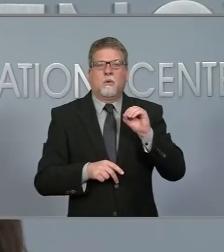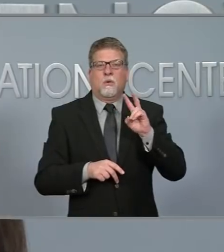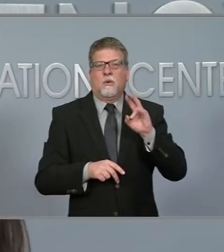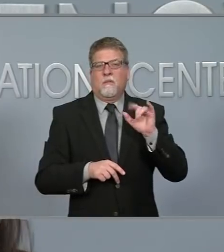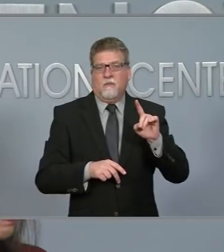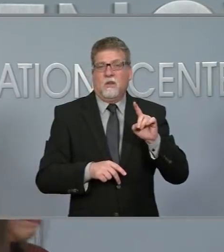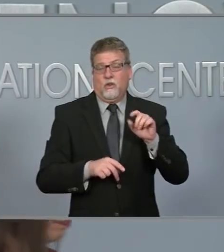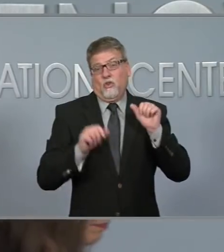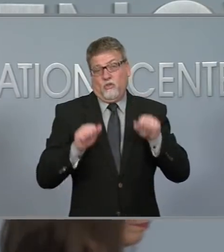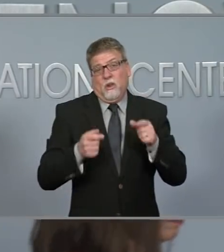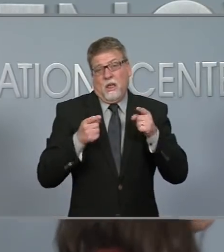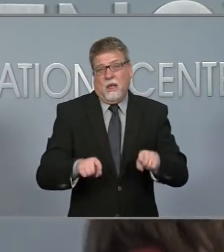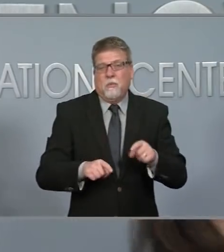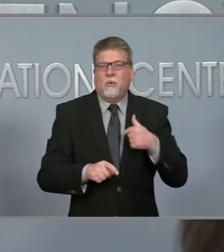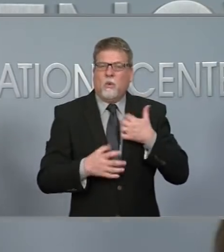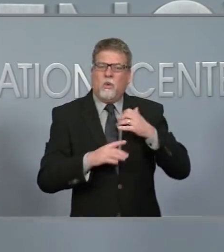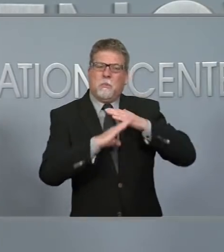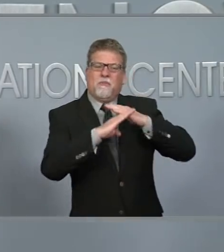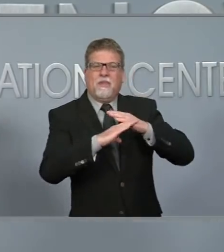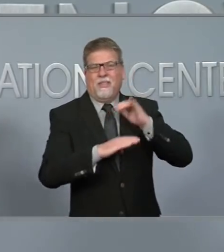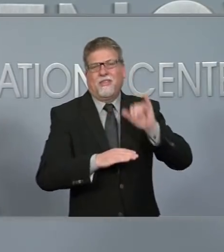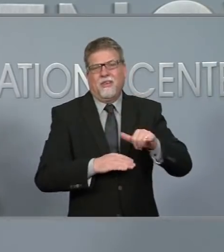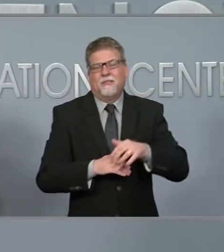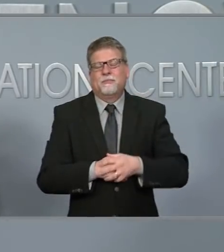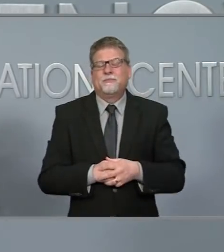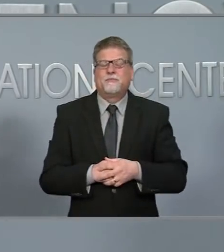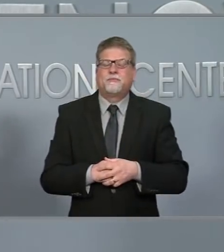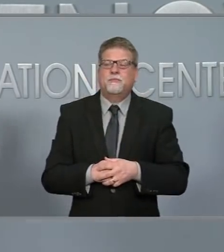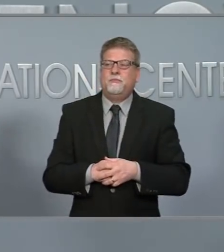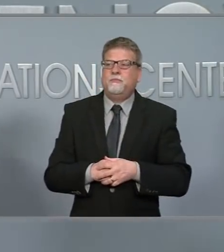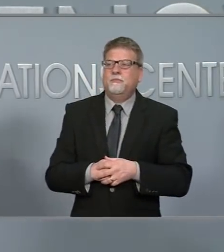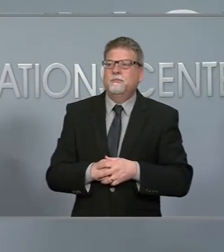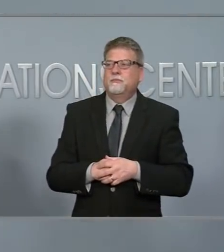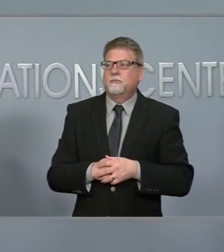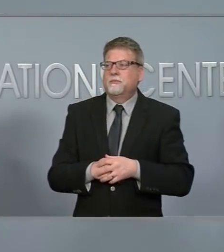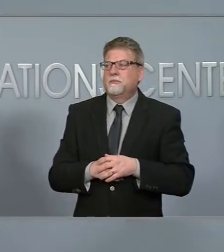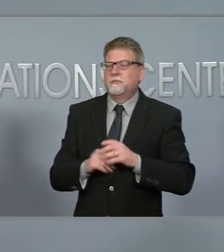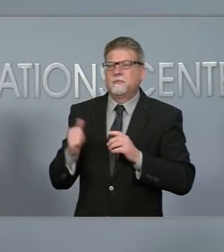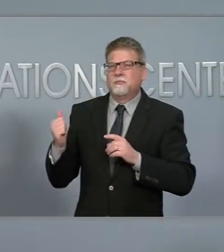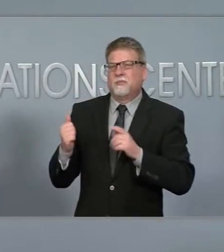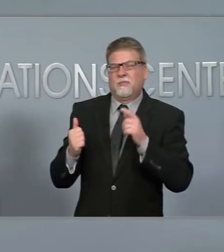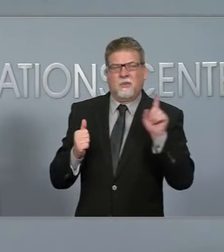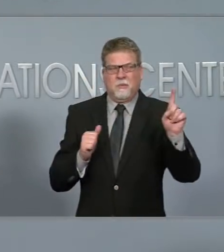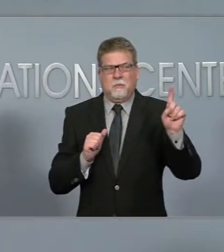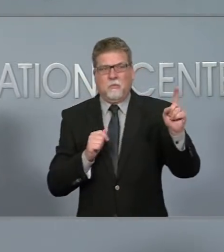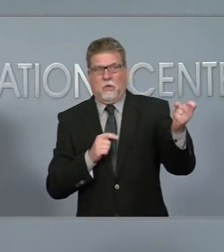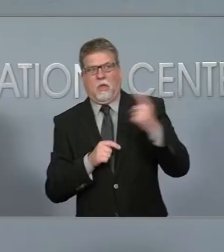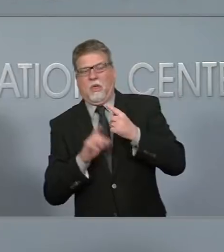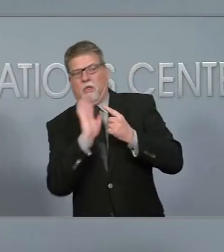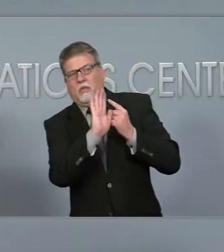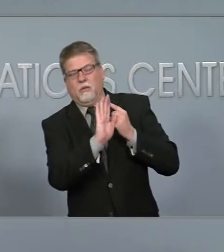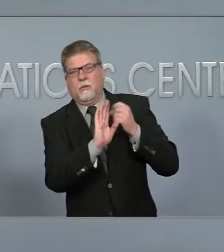pero también ha habido otras cosas de tener a largo plazo, y nosotros seguimos compartiendo el mensaje y nosotros queremos